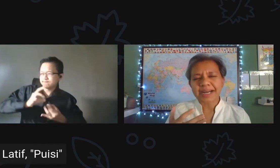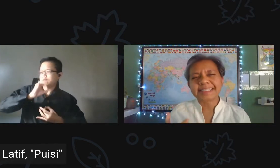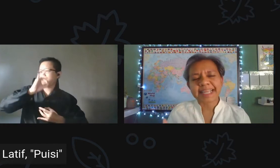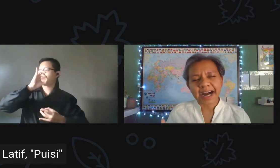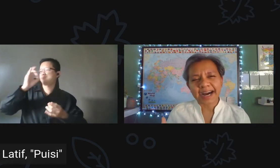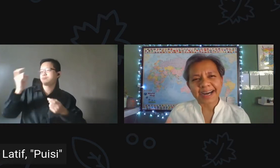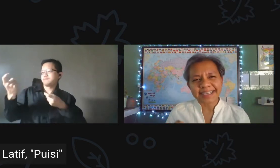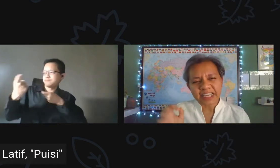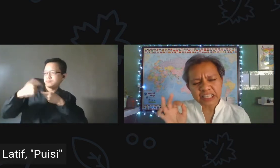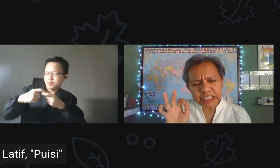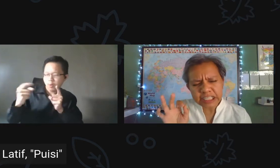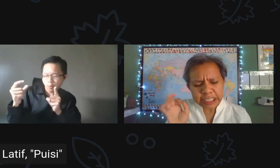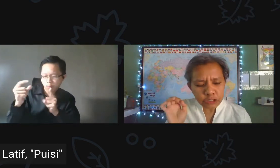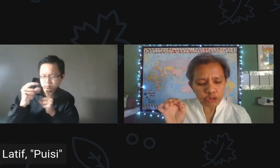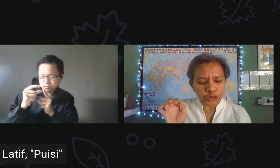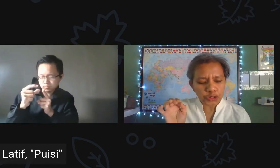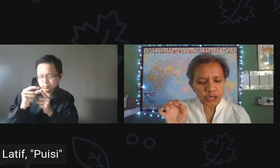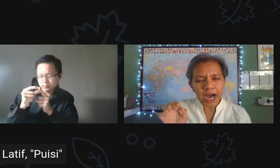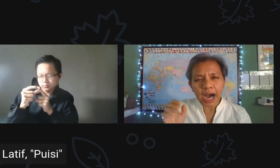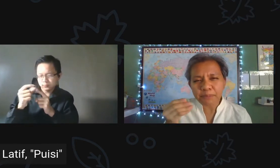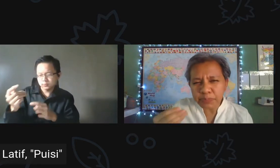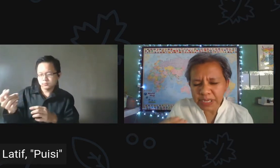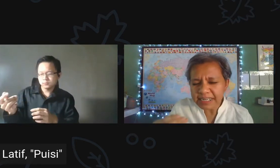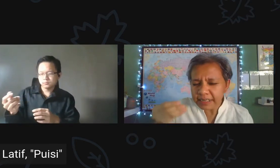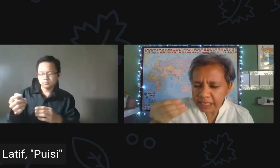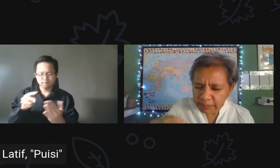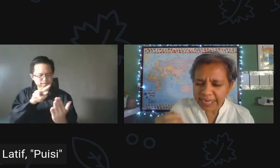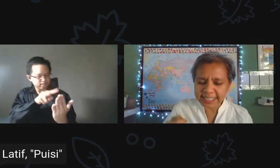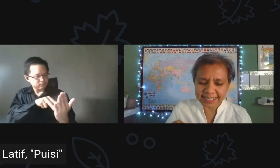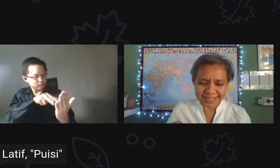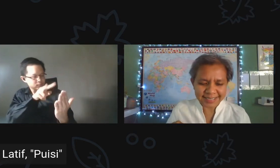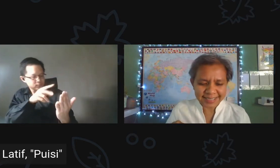Perasaan yang tersentuh apabila dibaca